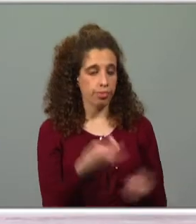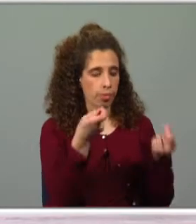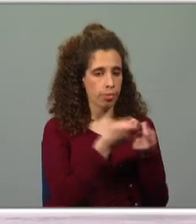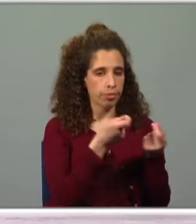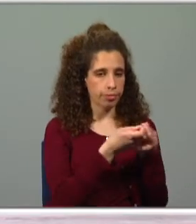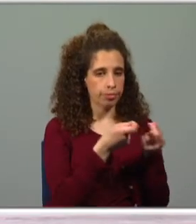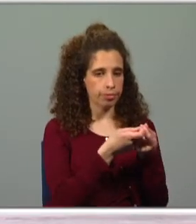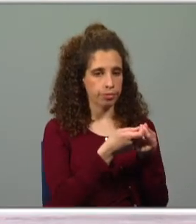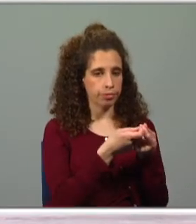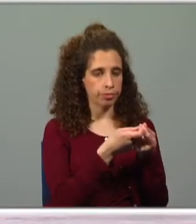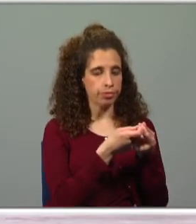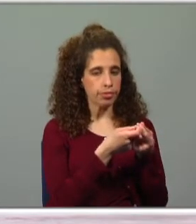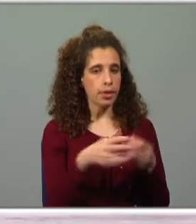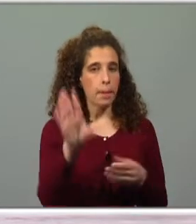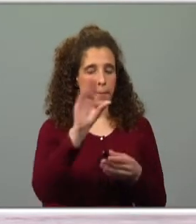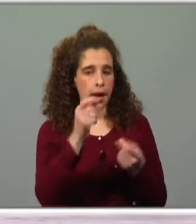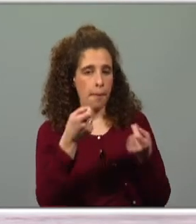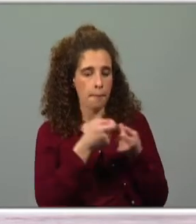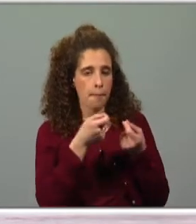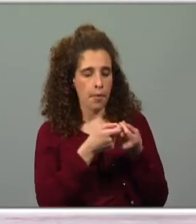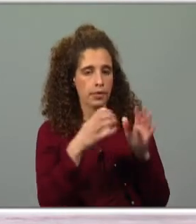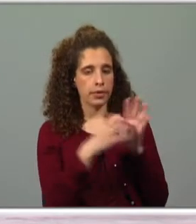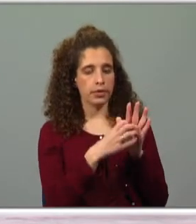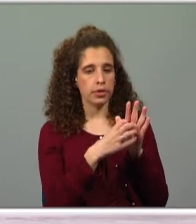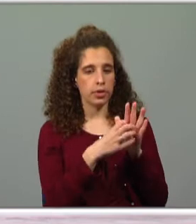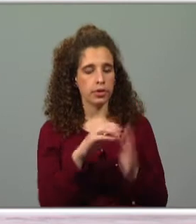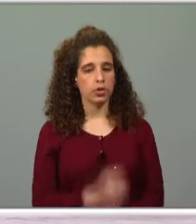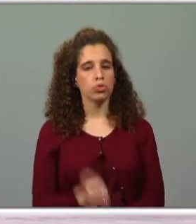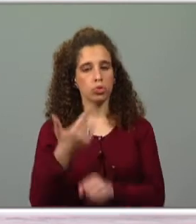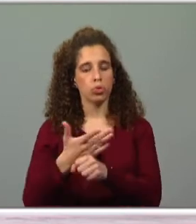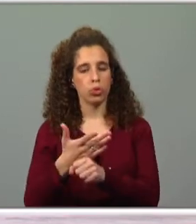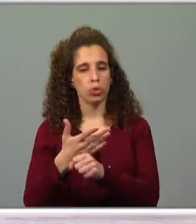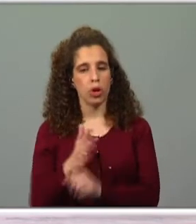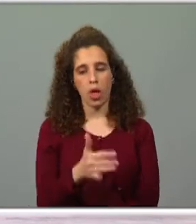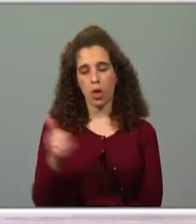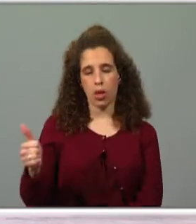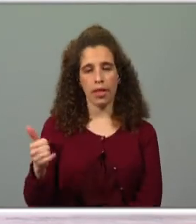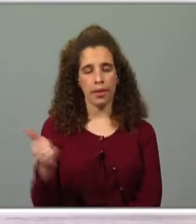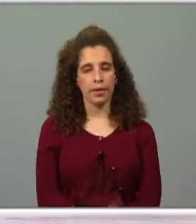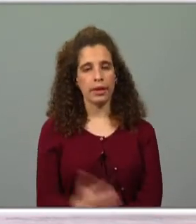perto ou seja mais próximo na imagem e no outro ao lado na segunda caixa de 在圖像中靠近或靠近，並且在第二個盒子的另一邊